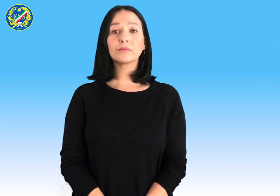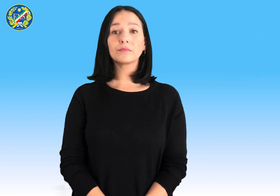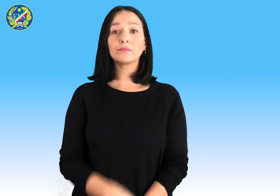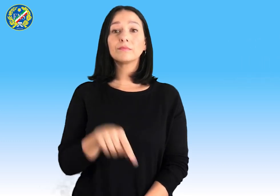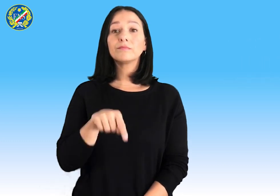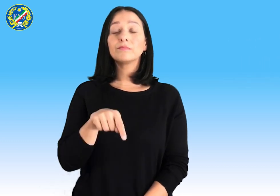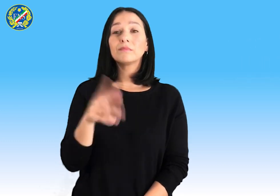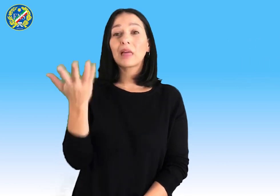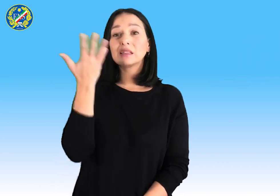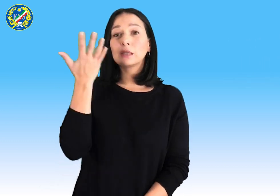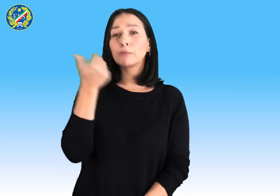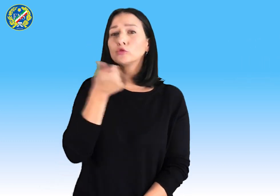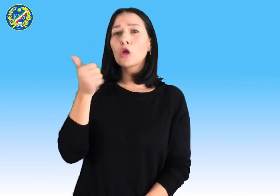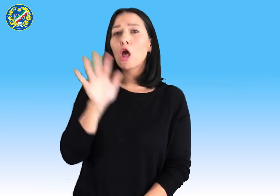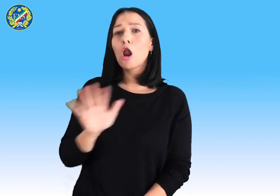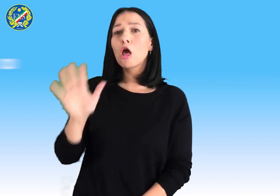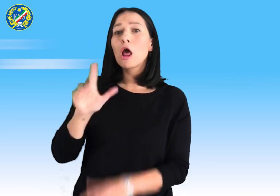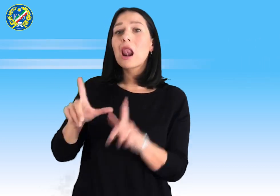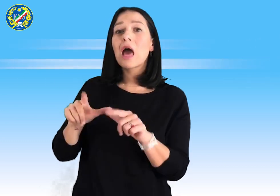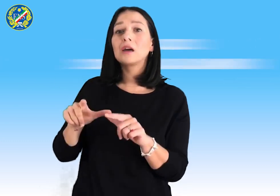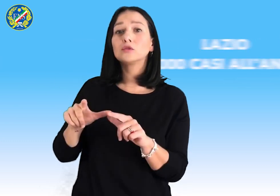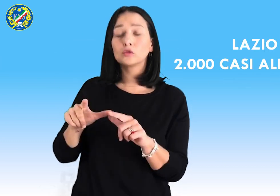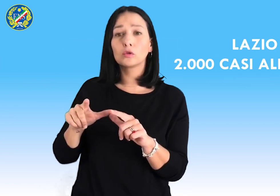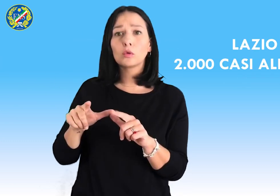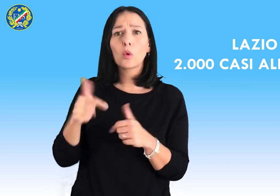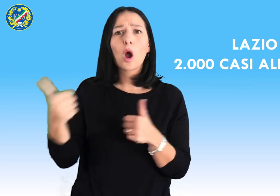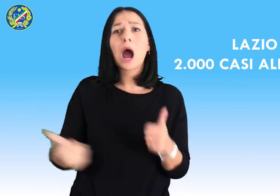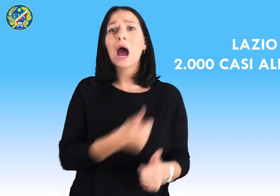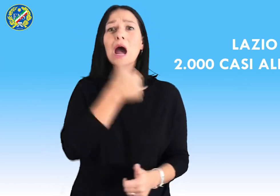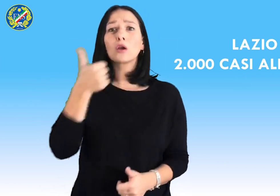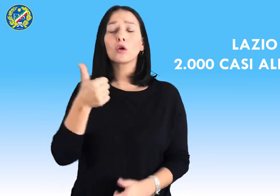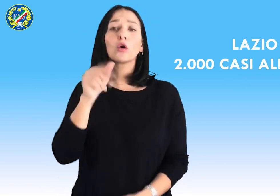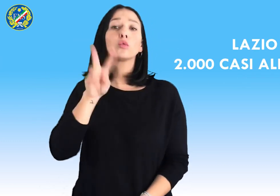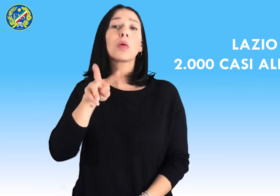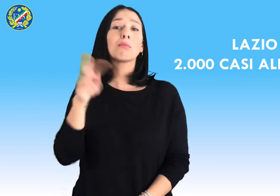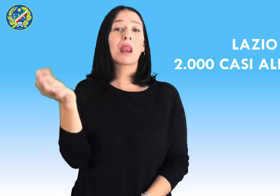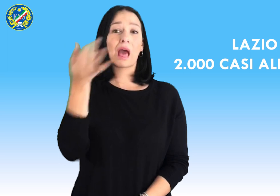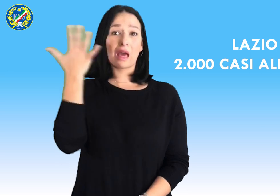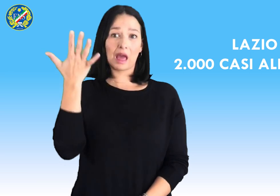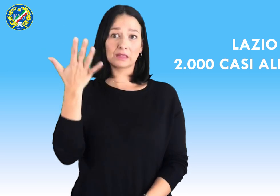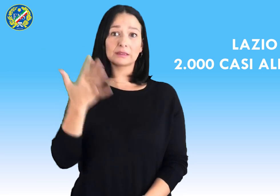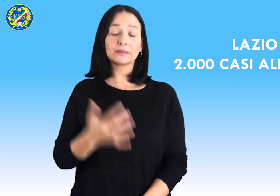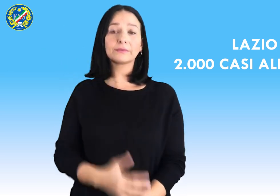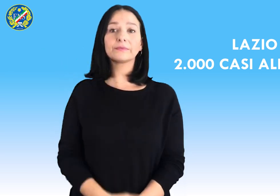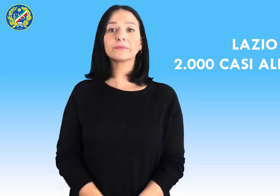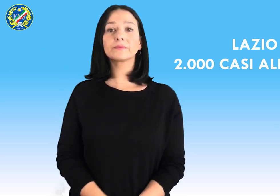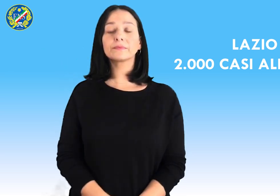Solo nel Lazio, si registrano circa 2.000 nuovi casi annui.